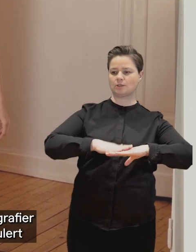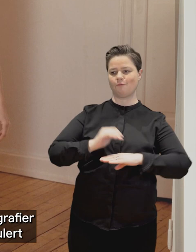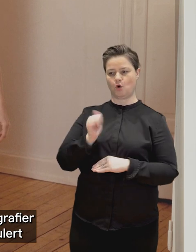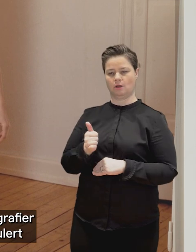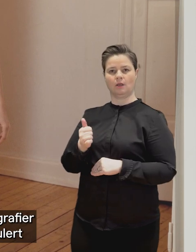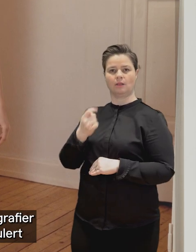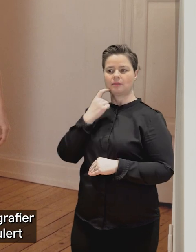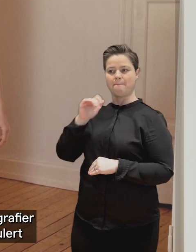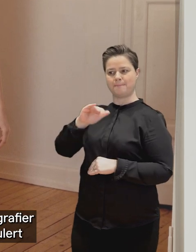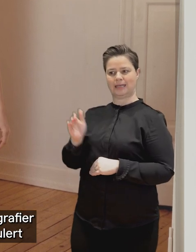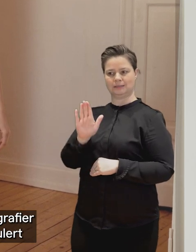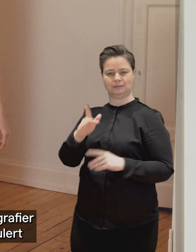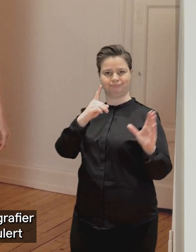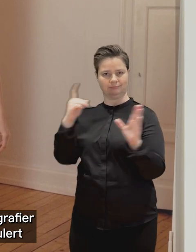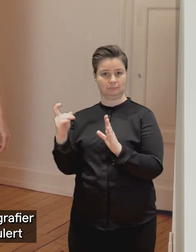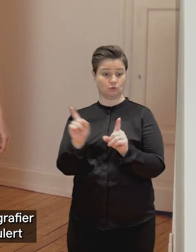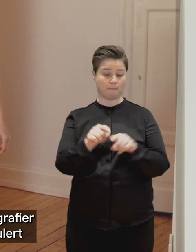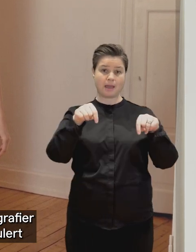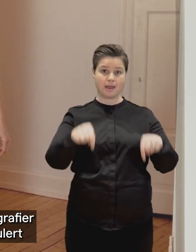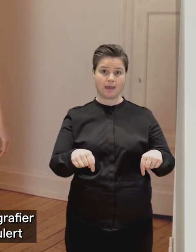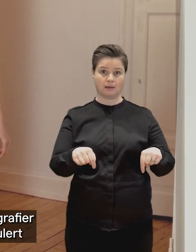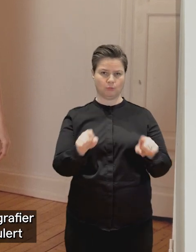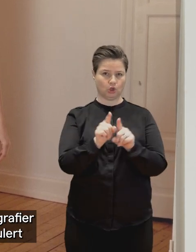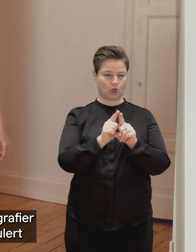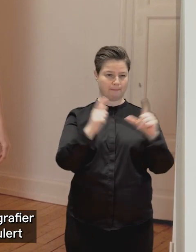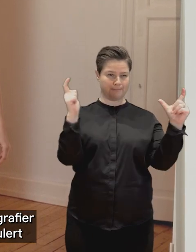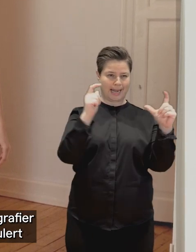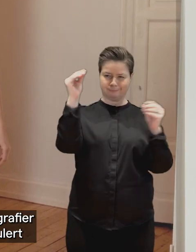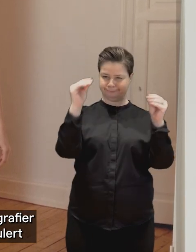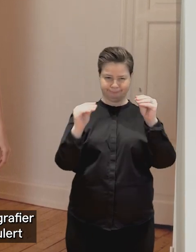Som her, hvor en rekke fotografier er satt sammen og manipulert